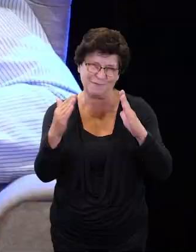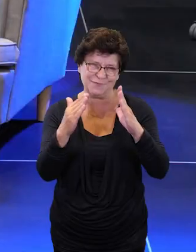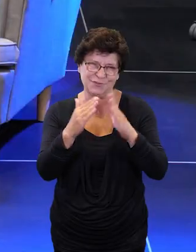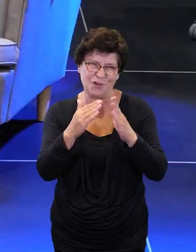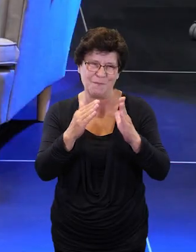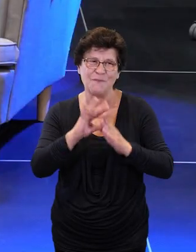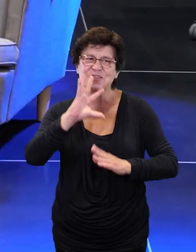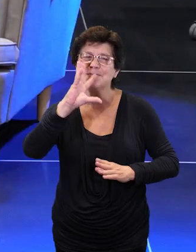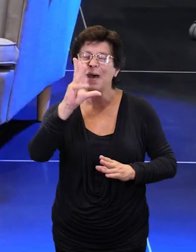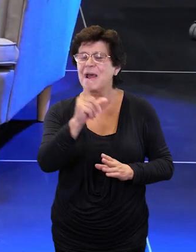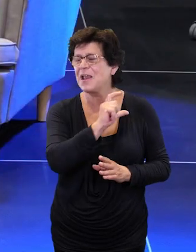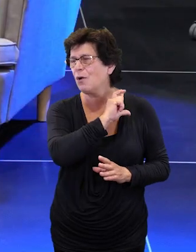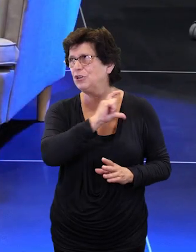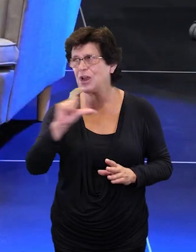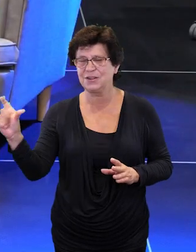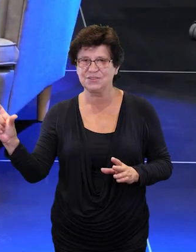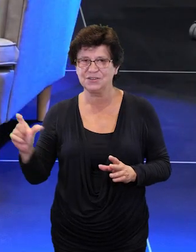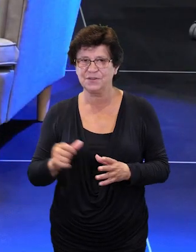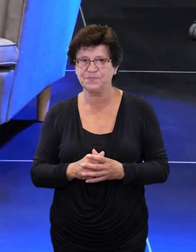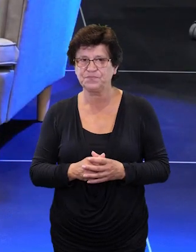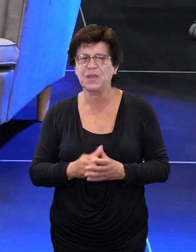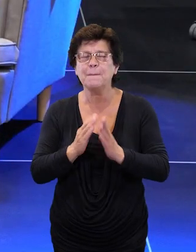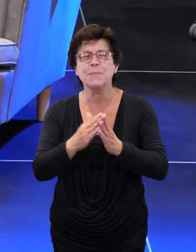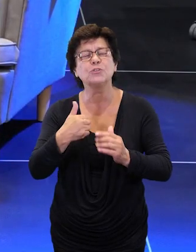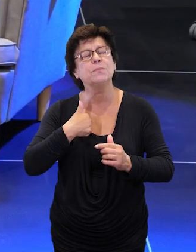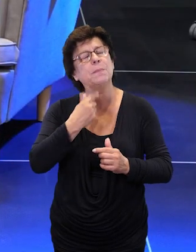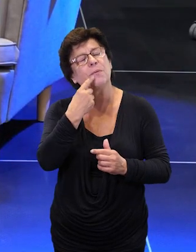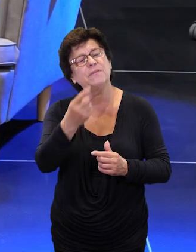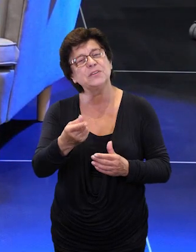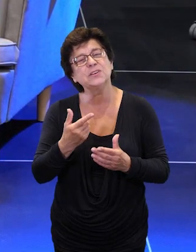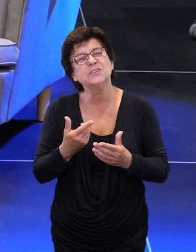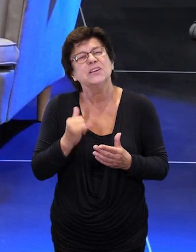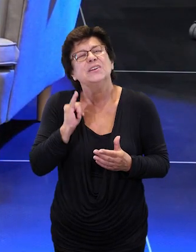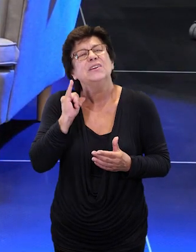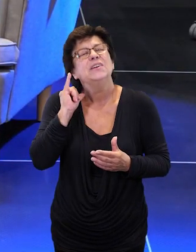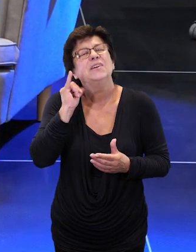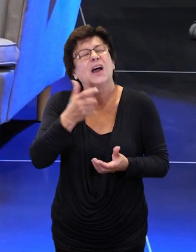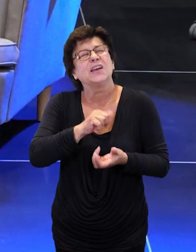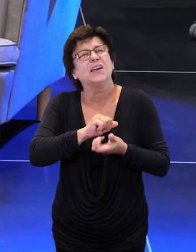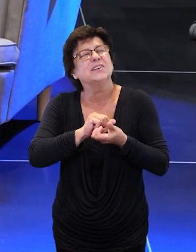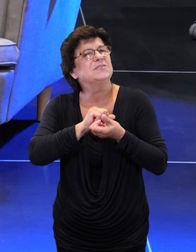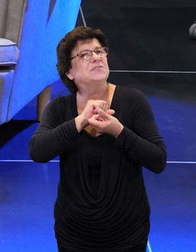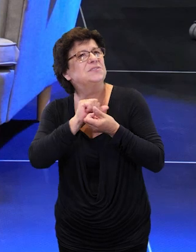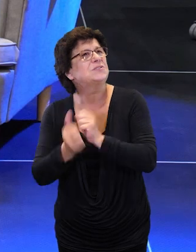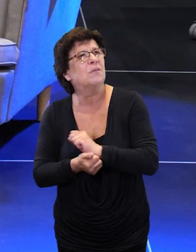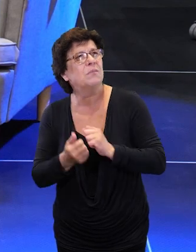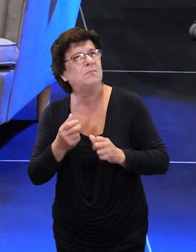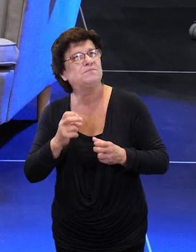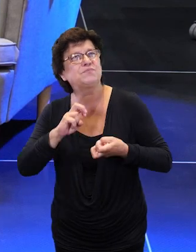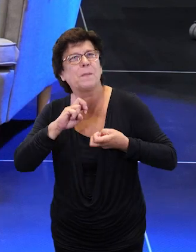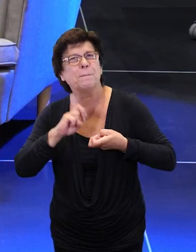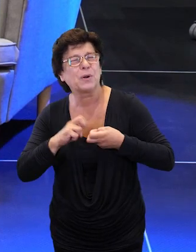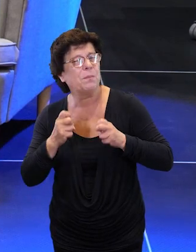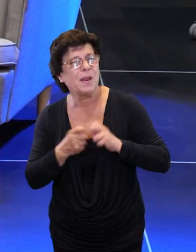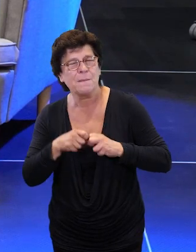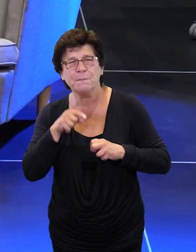No takie może resume. Proszę mi powiedzieć, jakie są wady i zalety takiej medycyny alternatywnej?